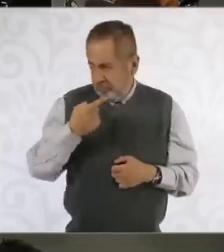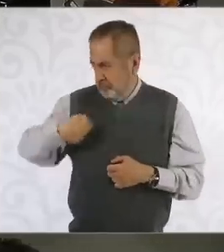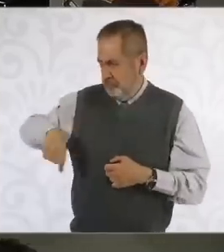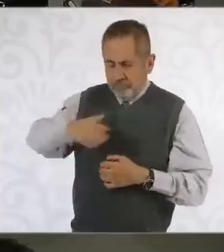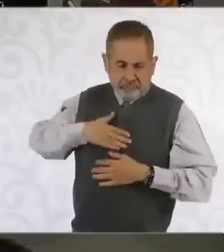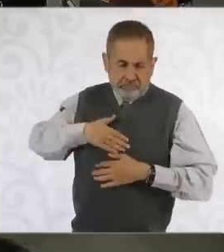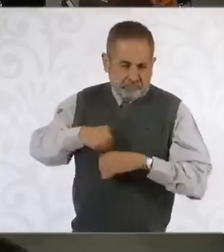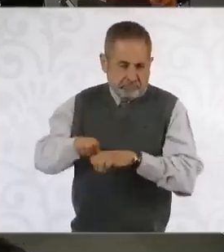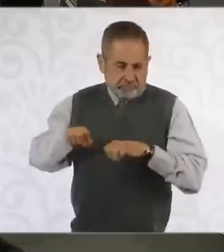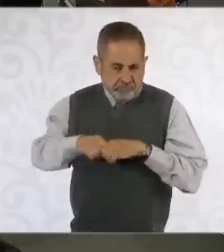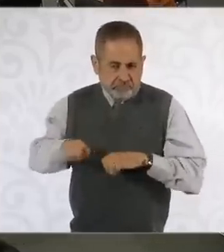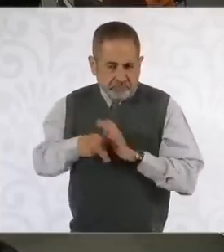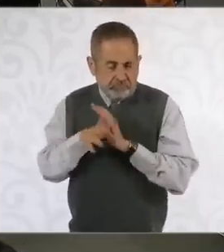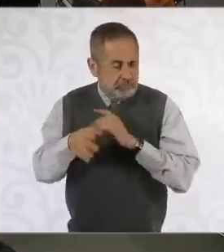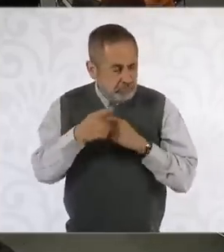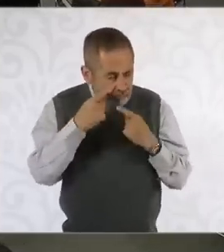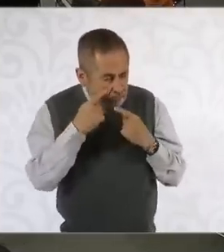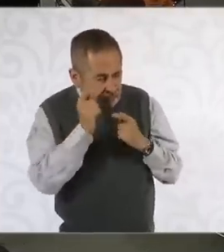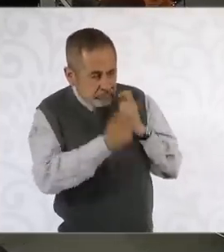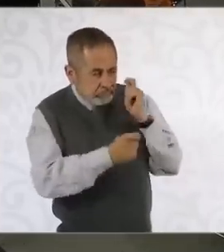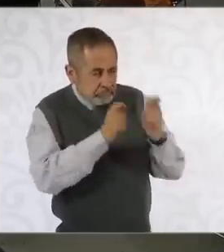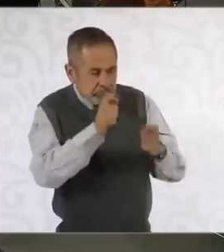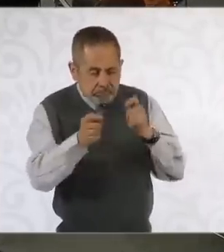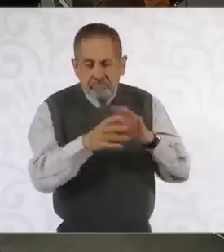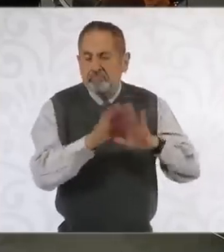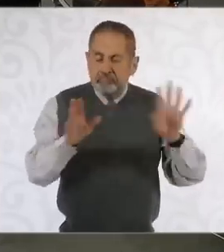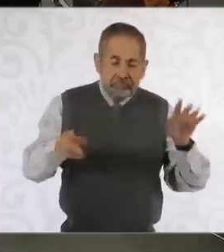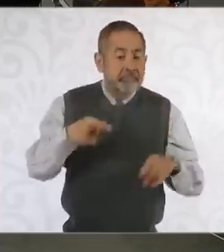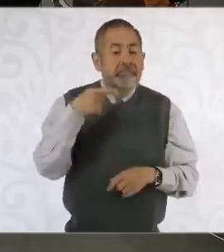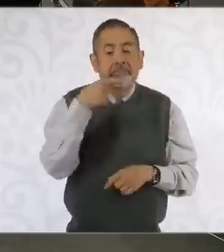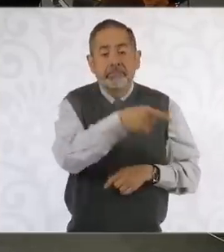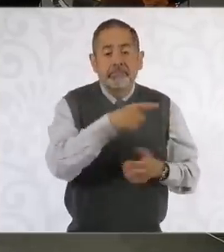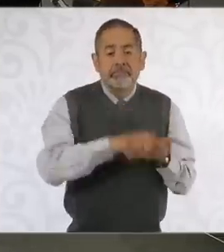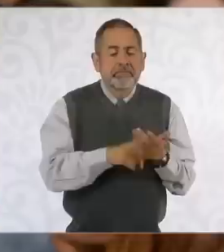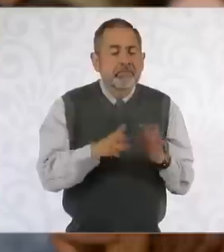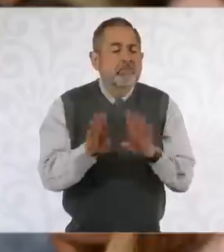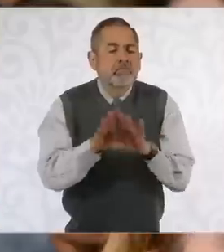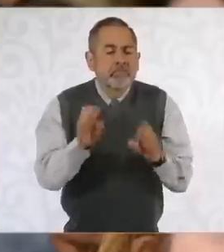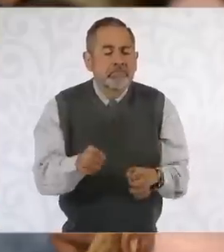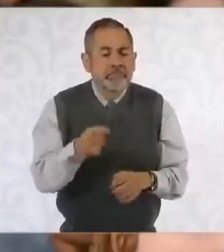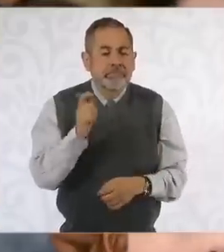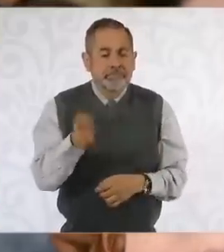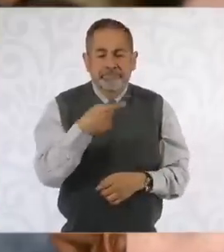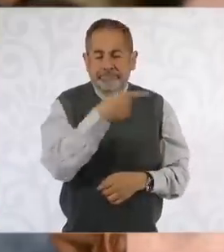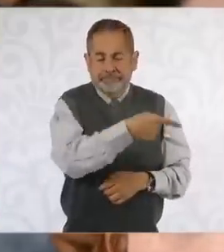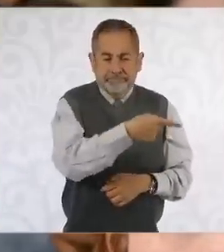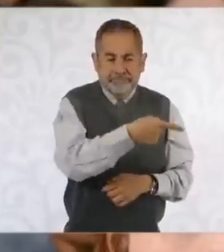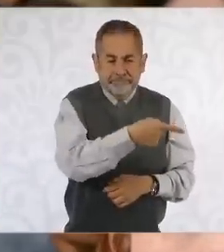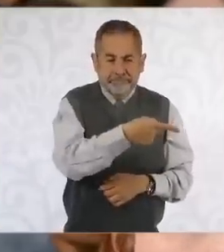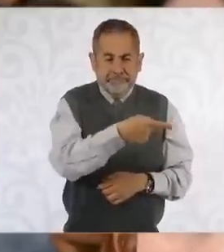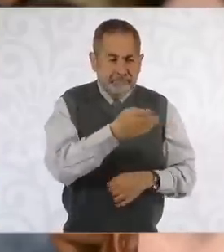en general eh la prensa respecto a eh Cómo se está tratando este proceso esta transición esta